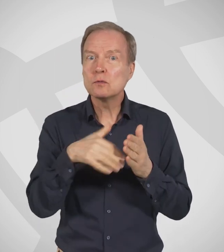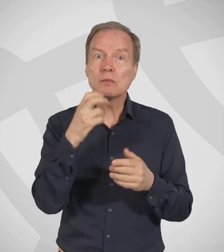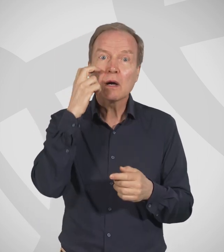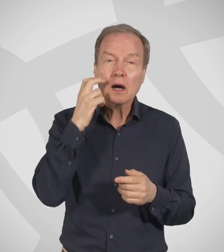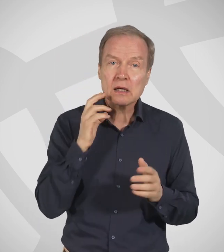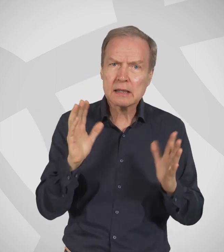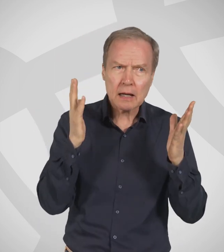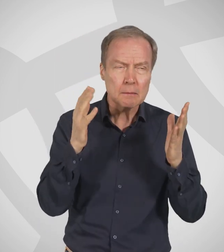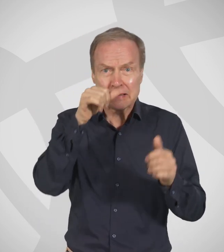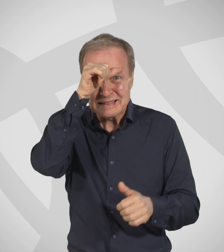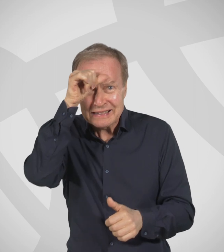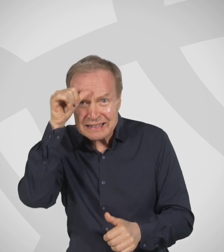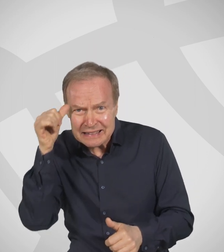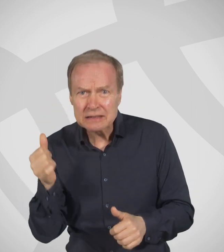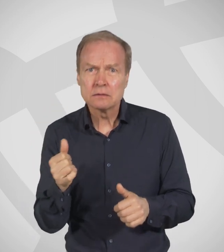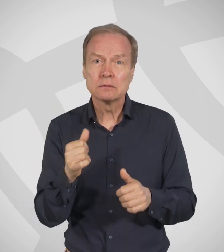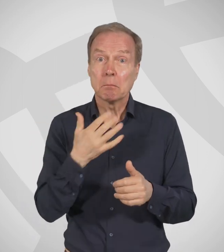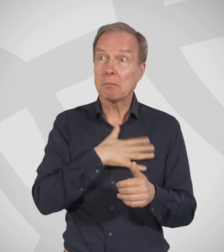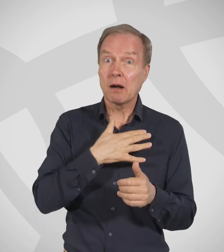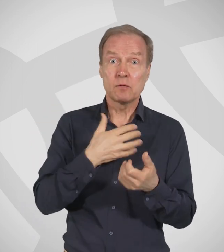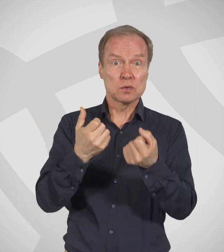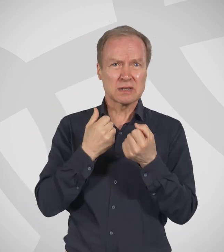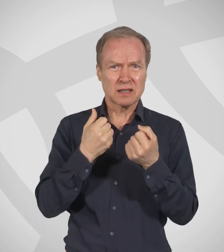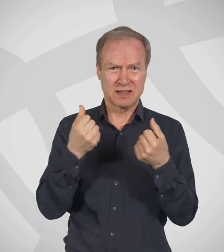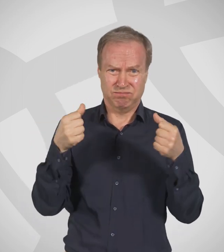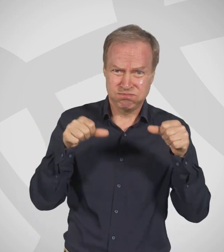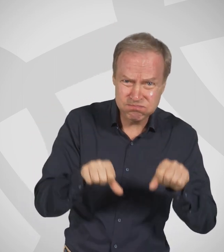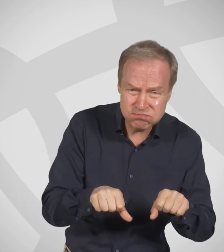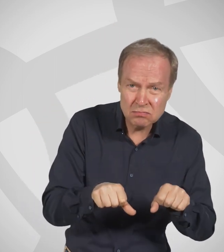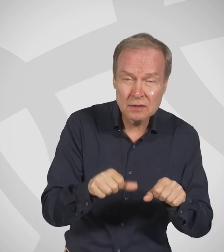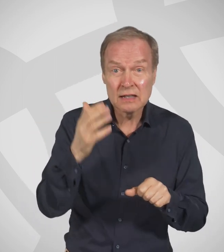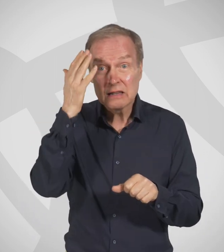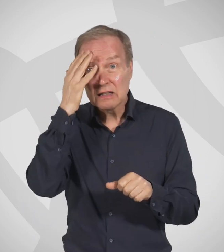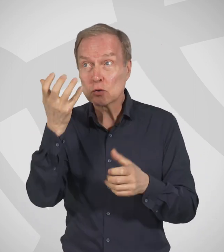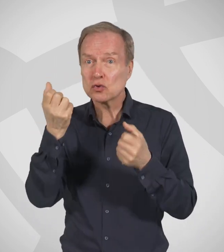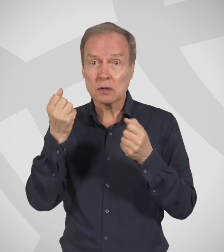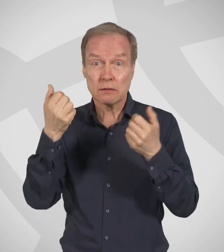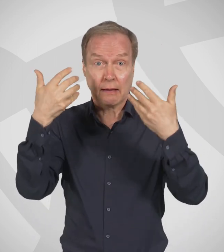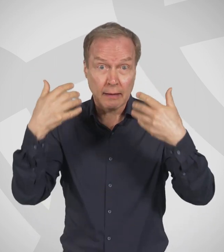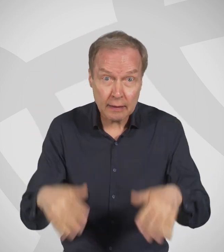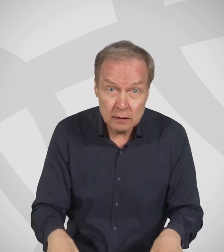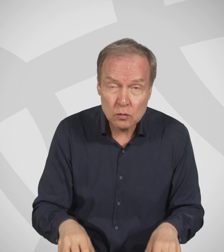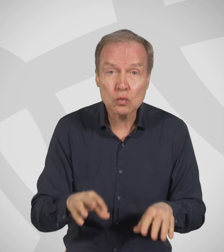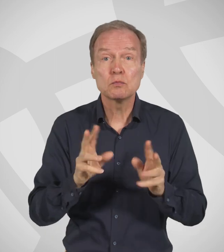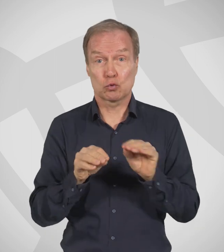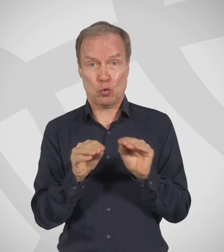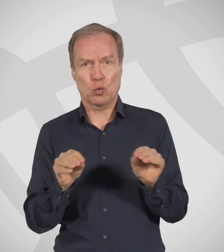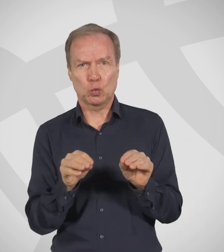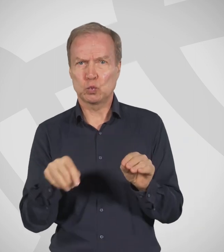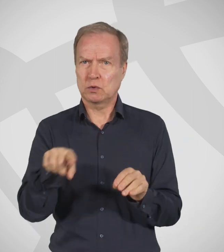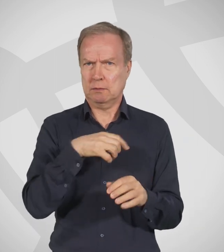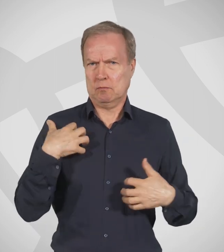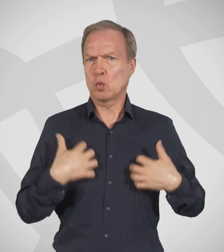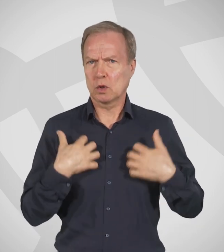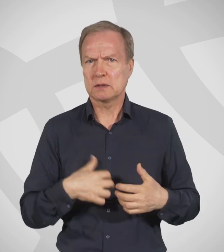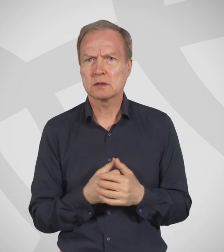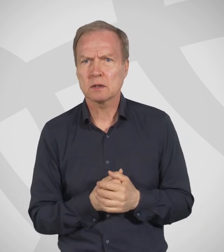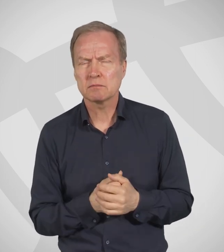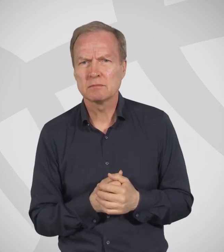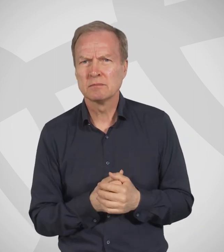viittomakielisten arkeen, palveluihin, tiedonsaantiin ja koulutukseen.